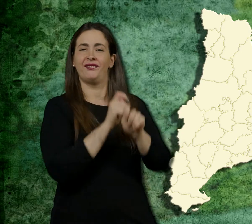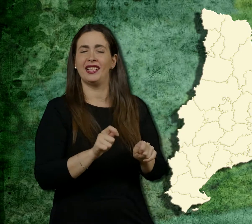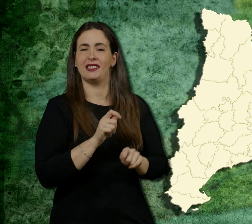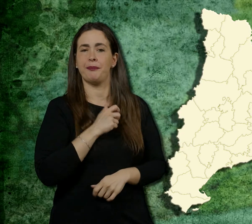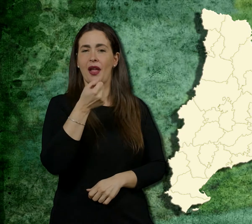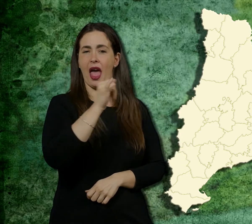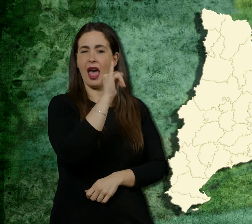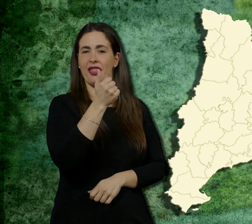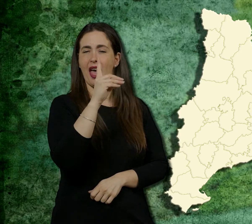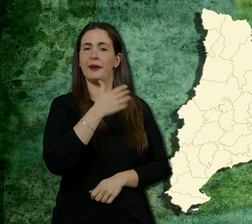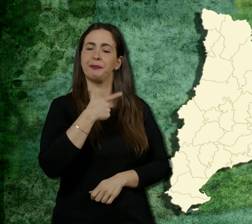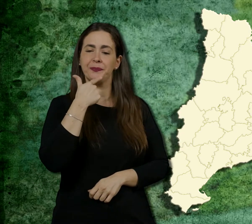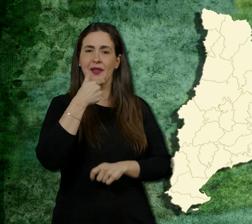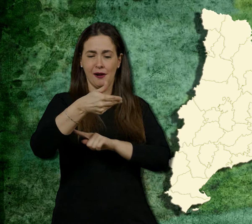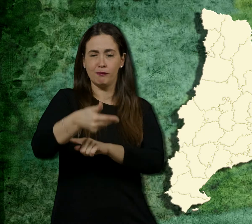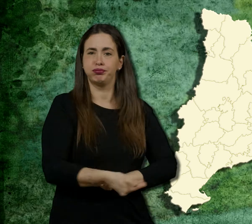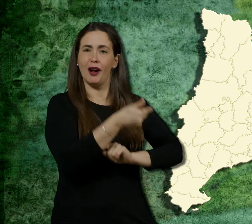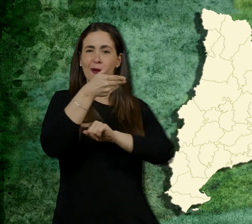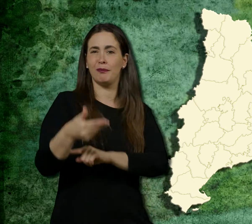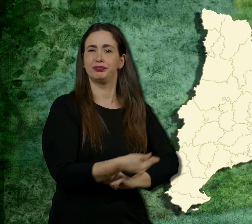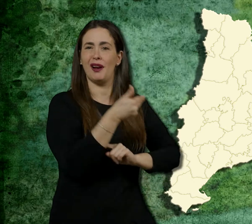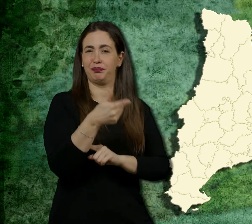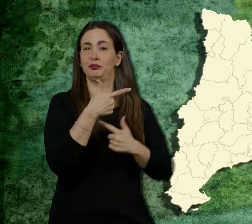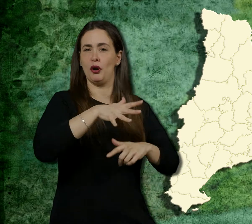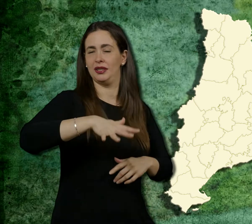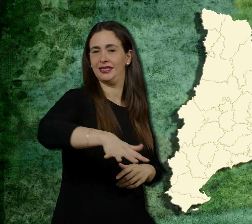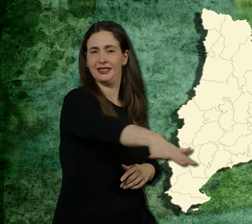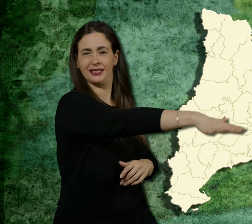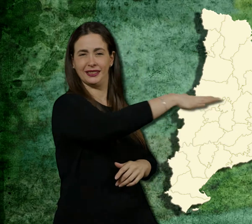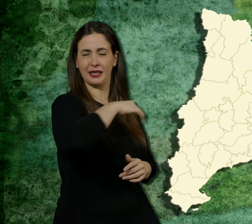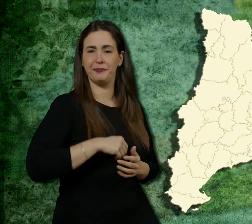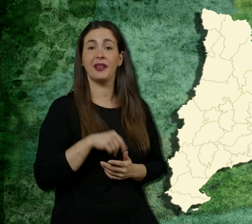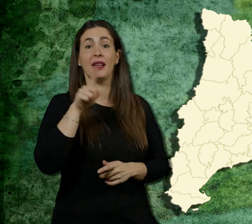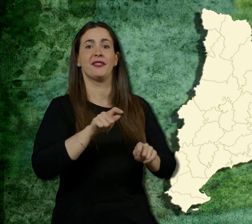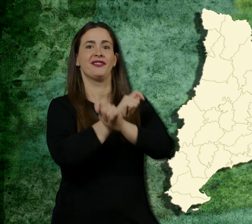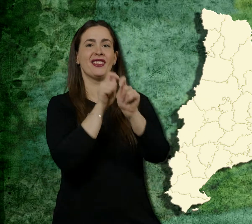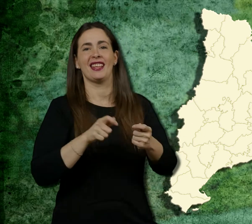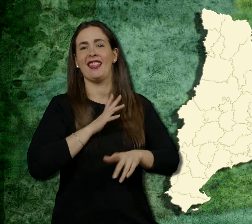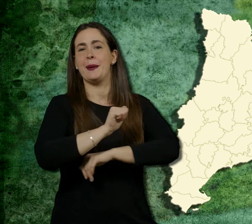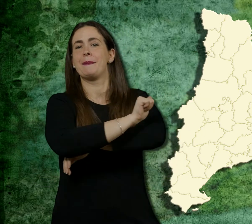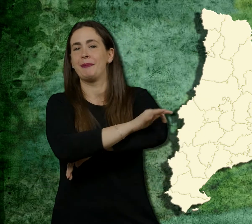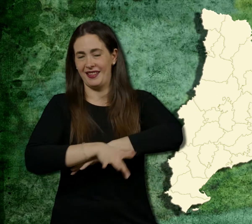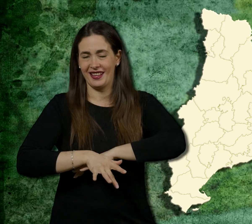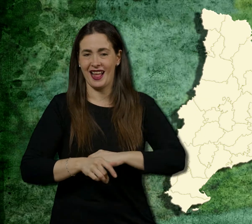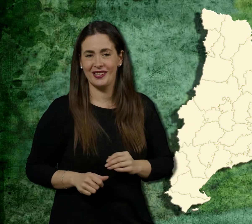Anar a la Fira de l'Aixada i a la Fira Mediterrània.